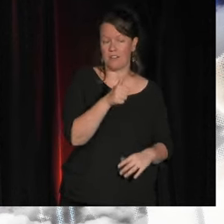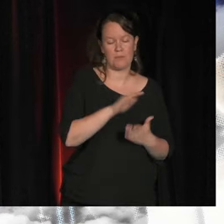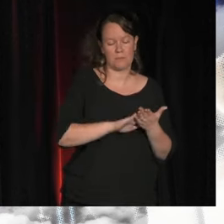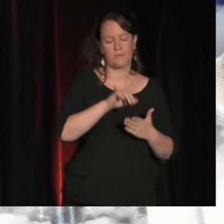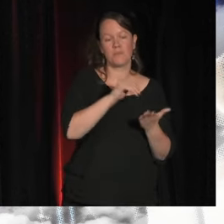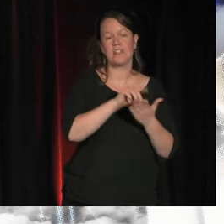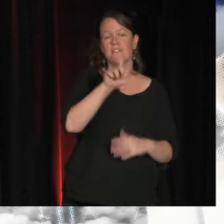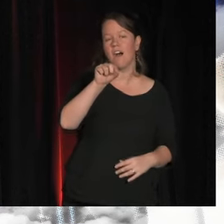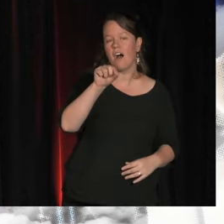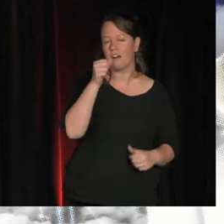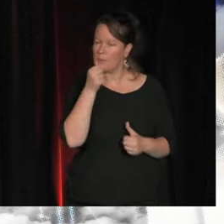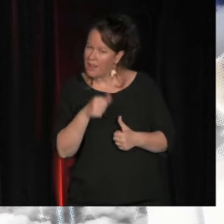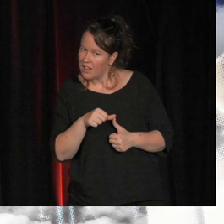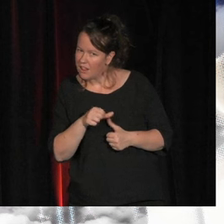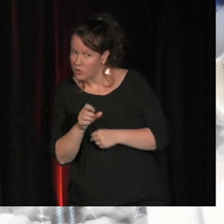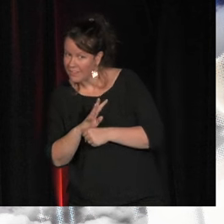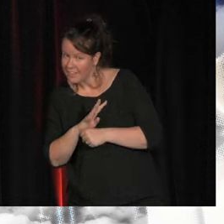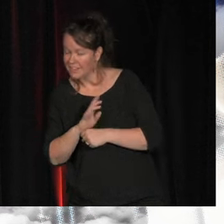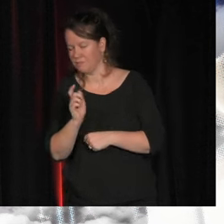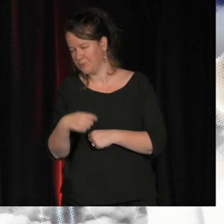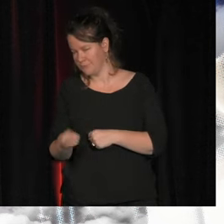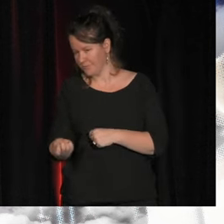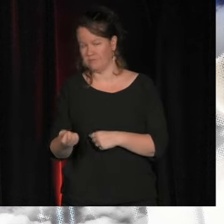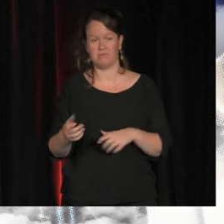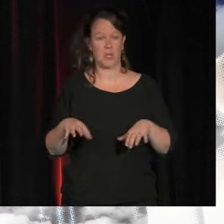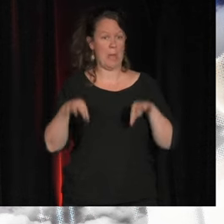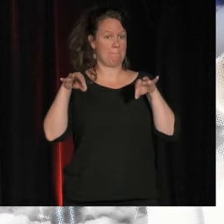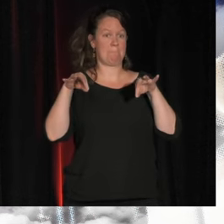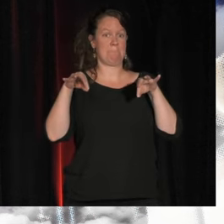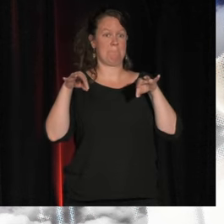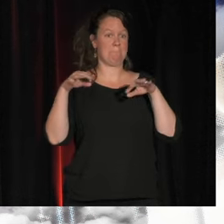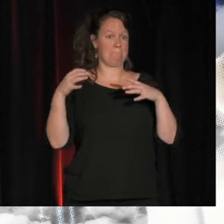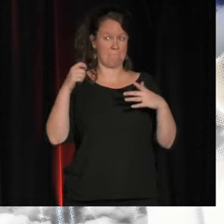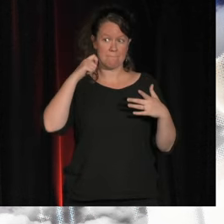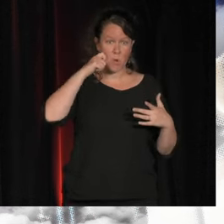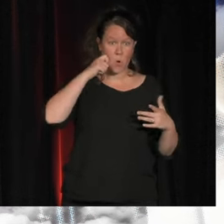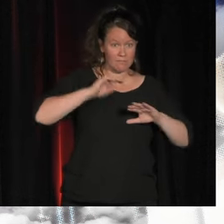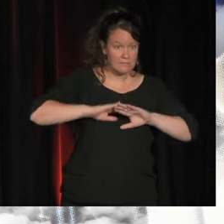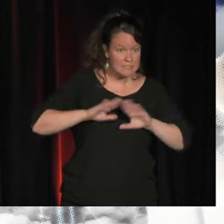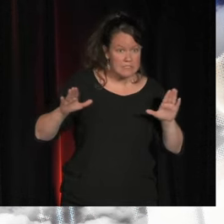Il s'est passé un truc, il y a eu le Covid qui a évidemment empêché toutes les représentations, toutes les compétitions physiques